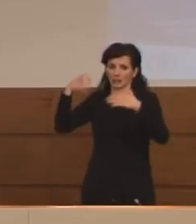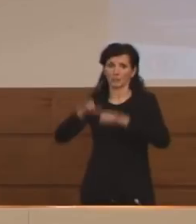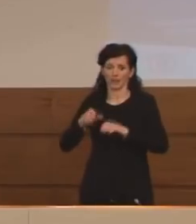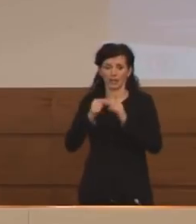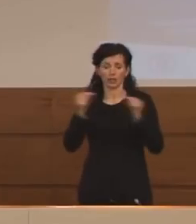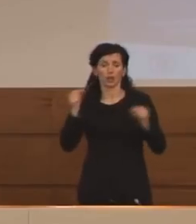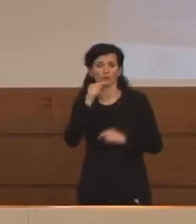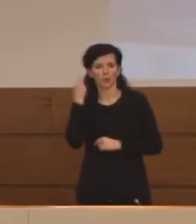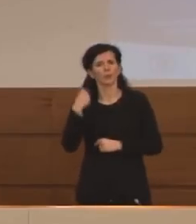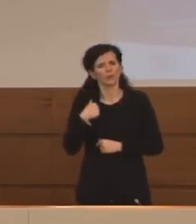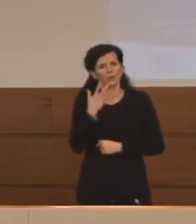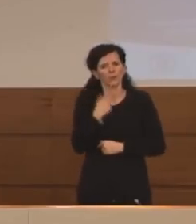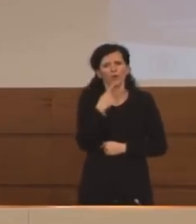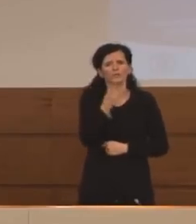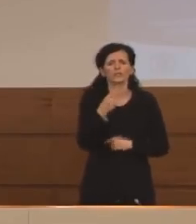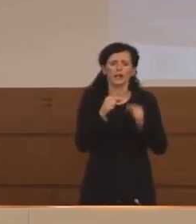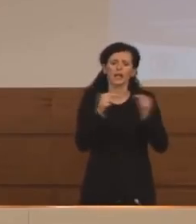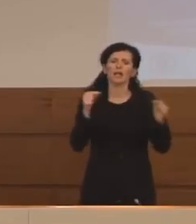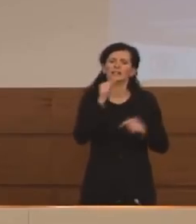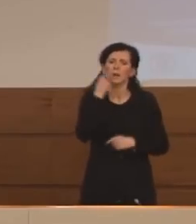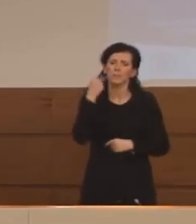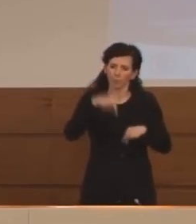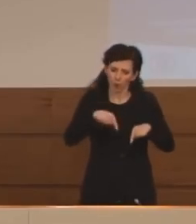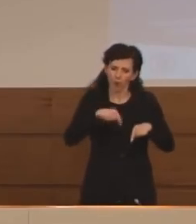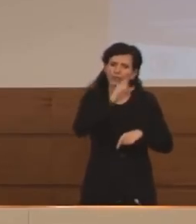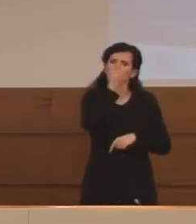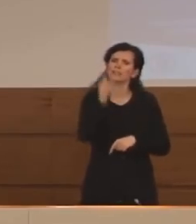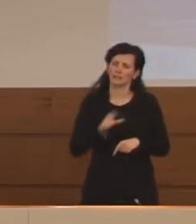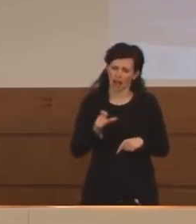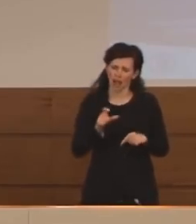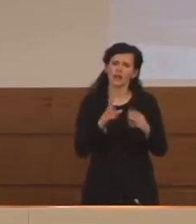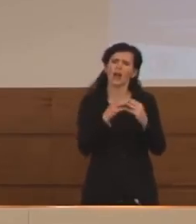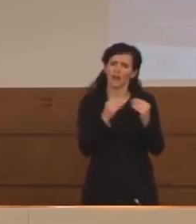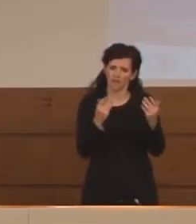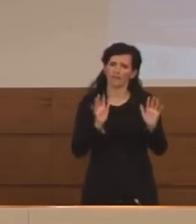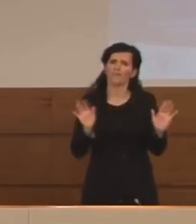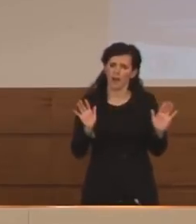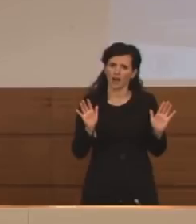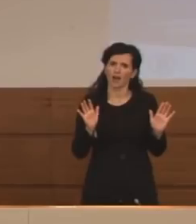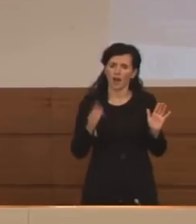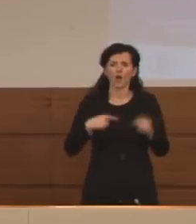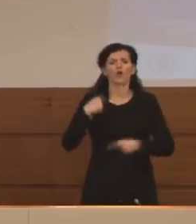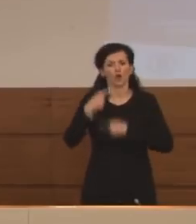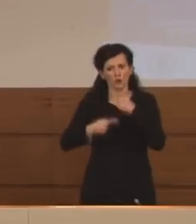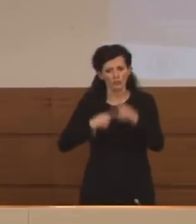che nel nostro paese i tamponi si fanno, si sono fatti tanti tamponi e si continueranno a fare i tamponi.